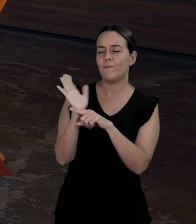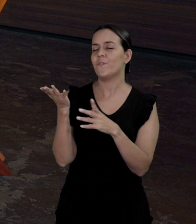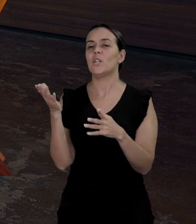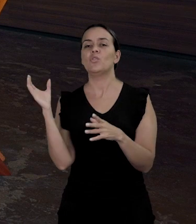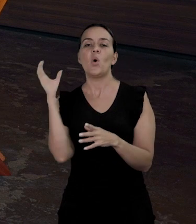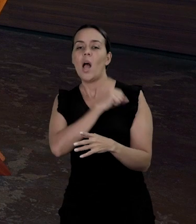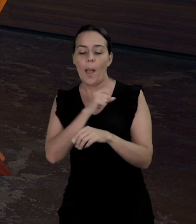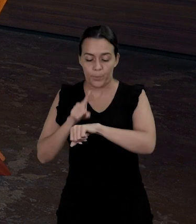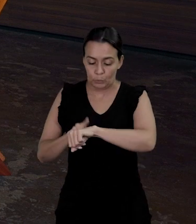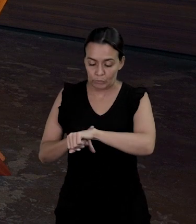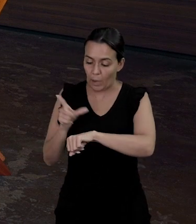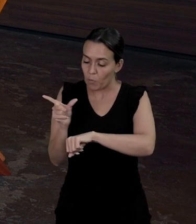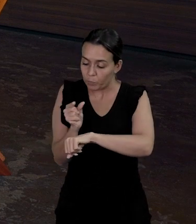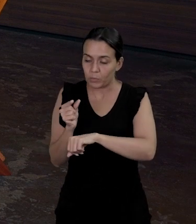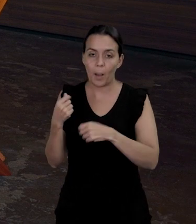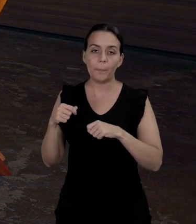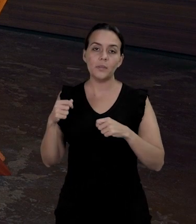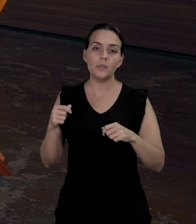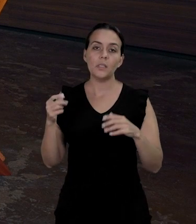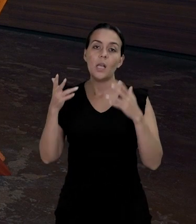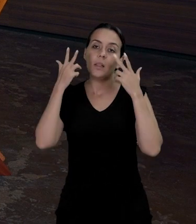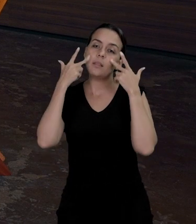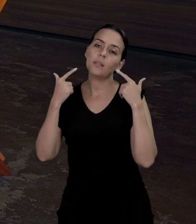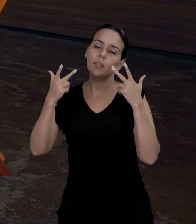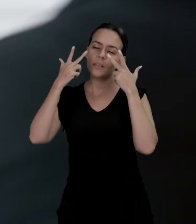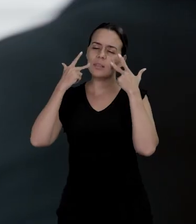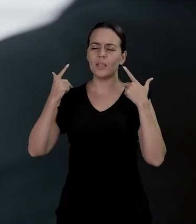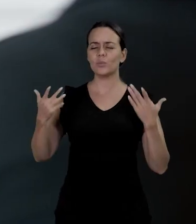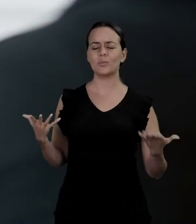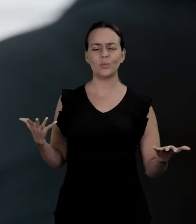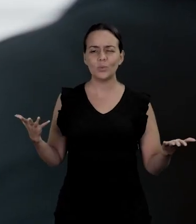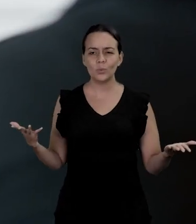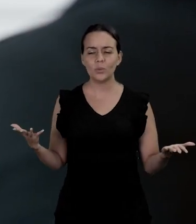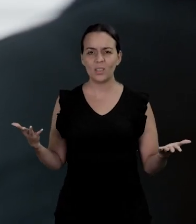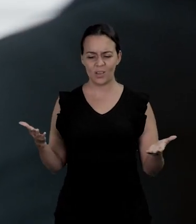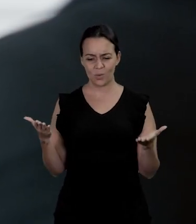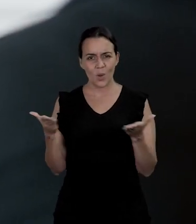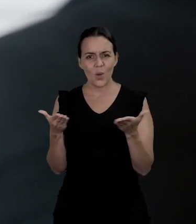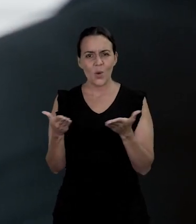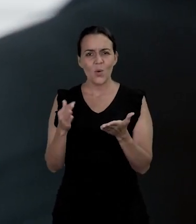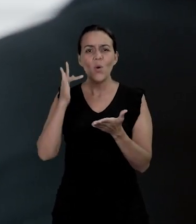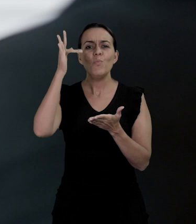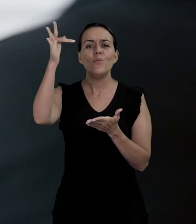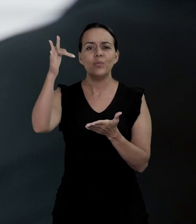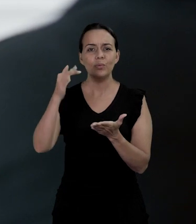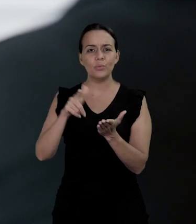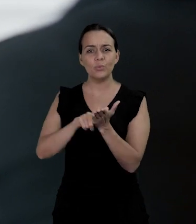tudo tem que ser rápido, tem que ser espontâneo. Como você enxerga o futuro do jornalismo no meio disso tudo?